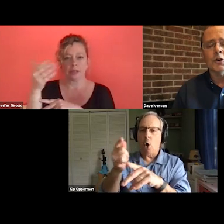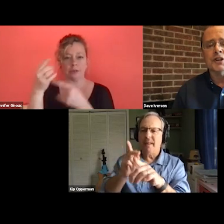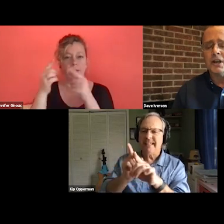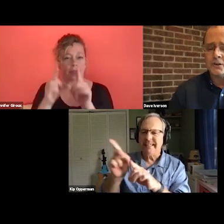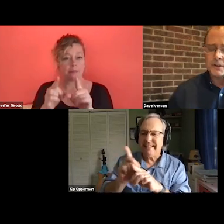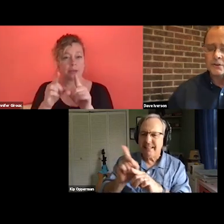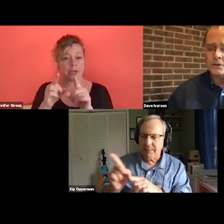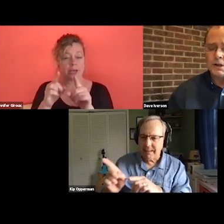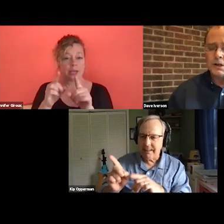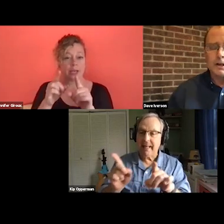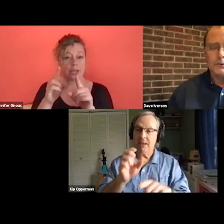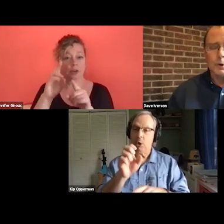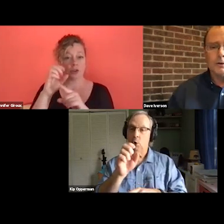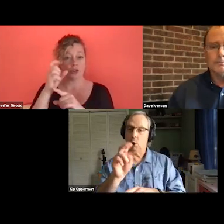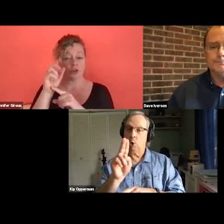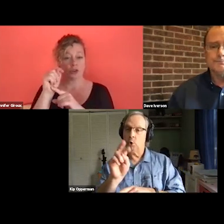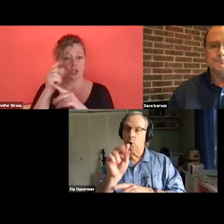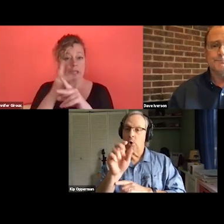y también un centro de atención de urgencia.